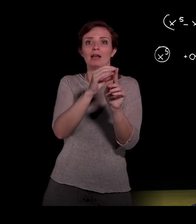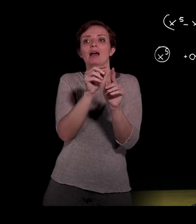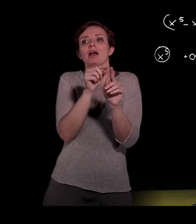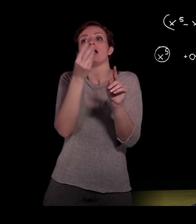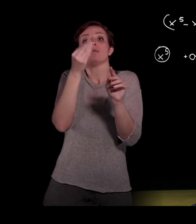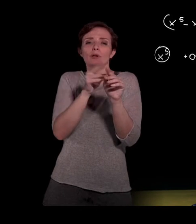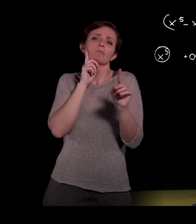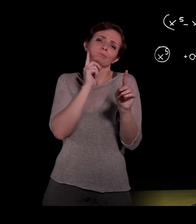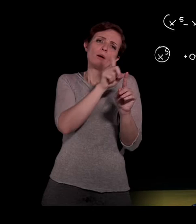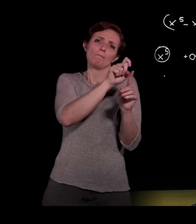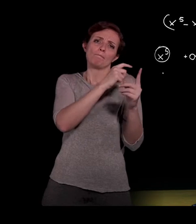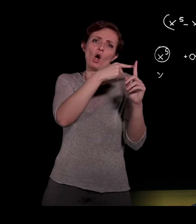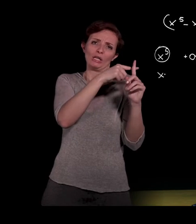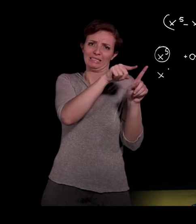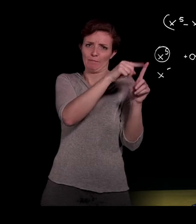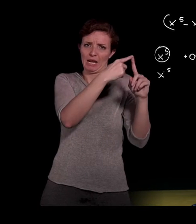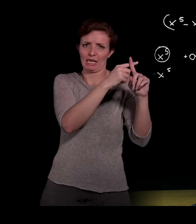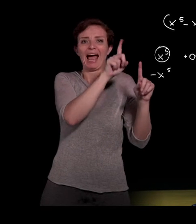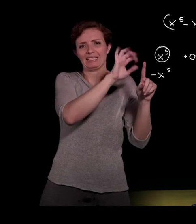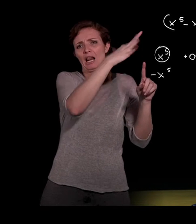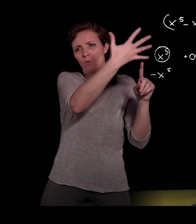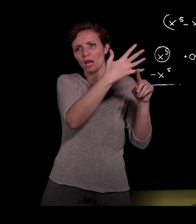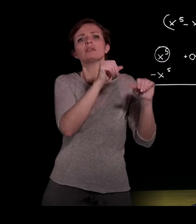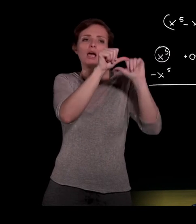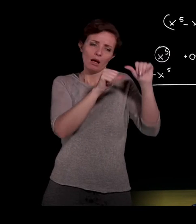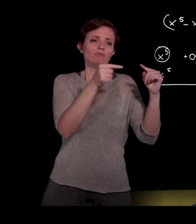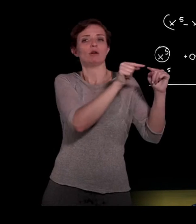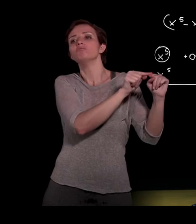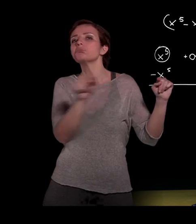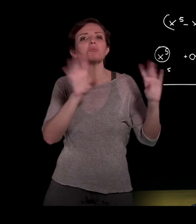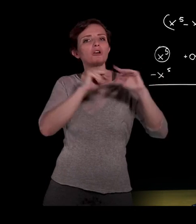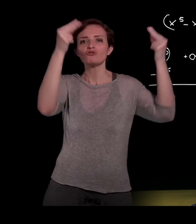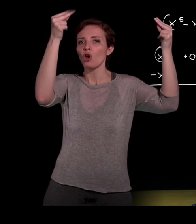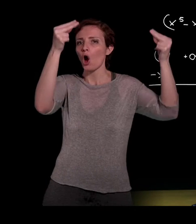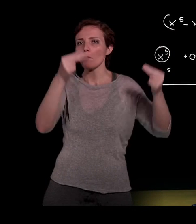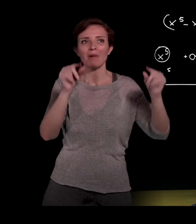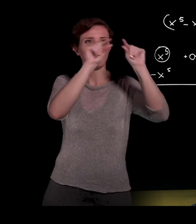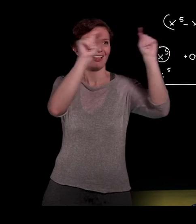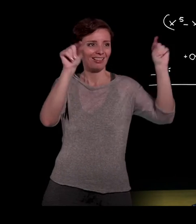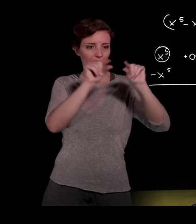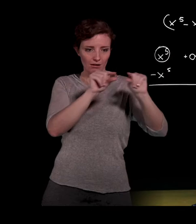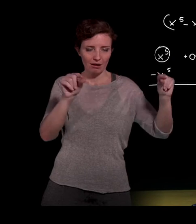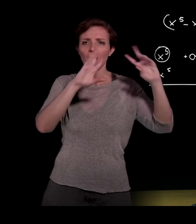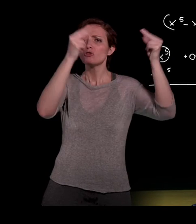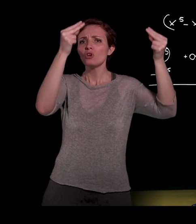poi andremo a mettere x⁵ e cambieremo il segno. Faremo una somma algebrica tra la prima e la seconda riga.